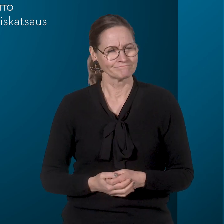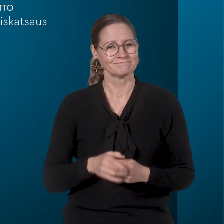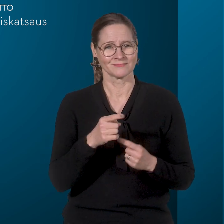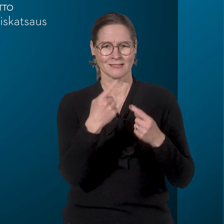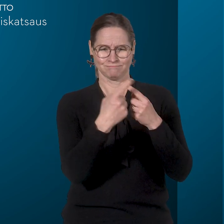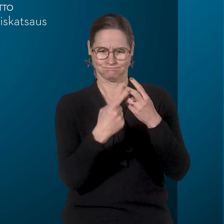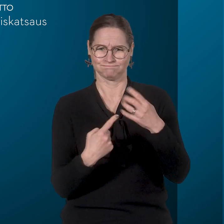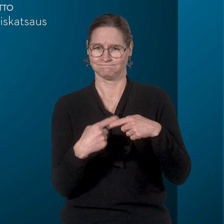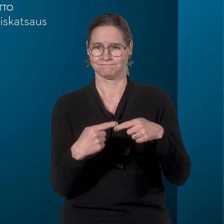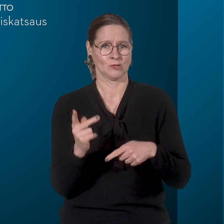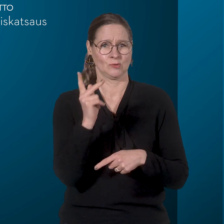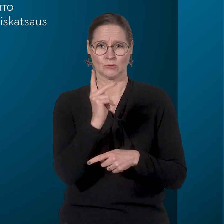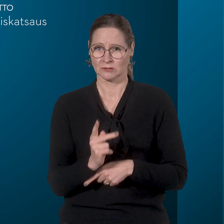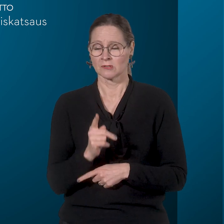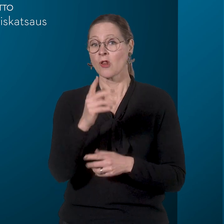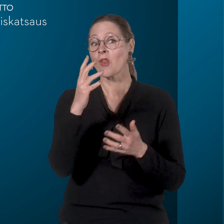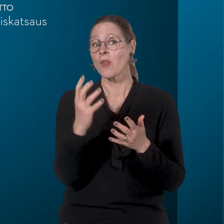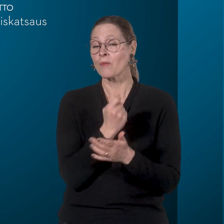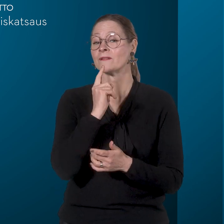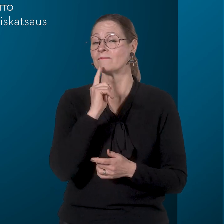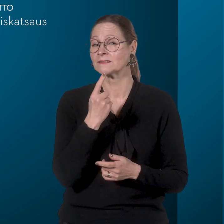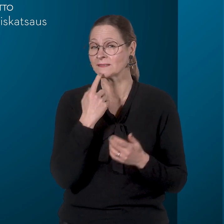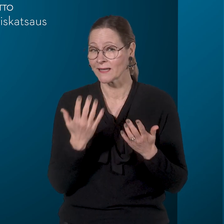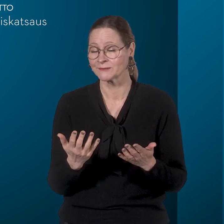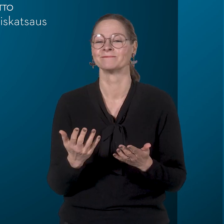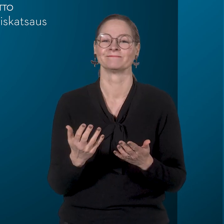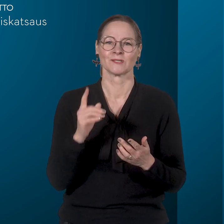Näihin ja moniin muihin kysymyksiin löydät vastauksen -